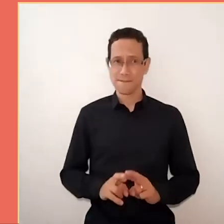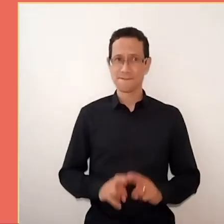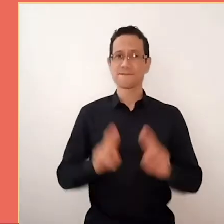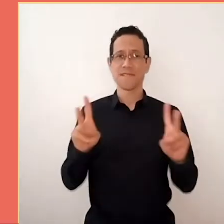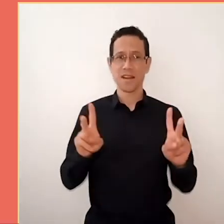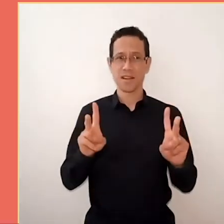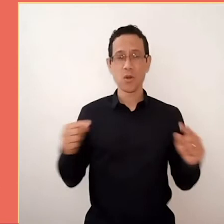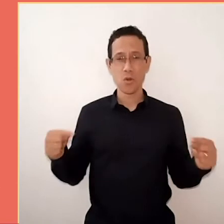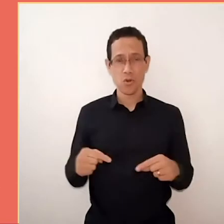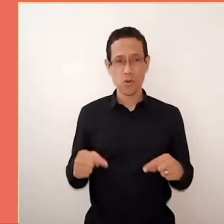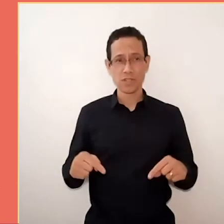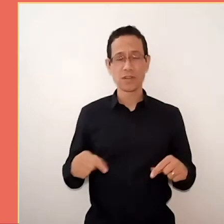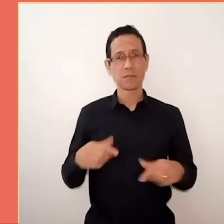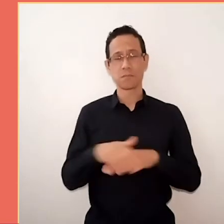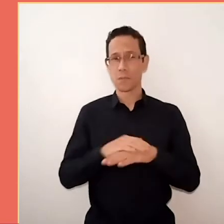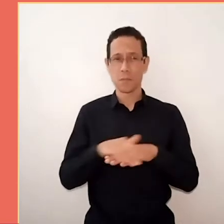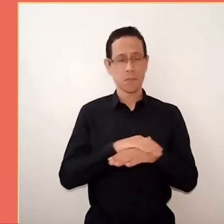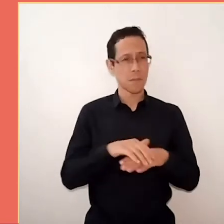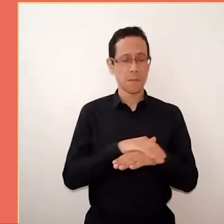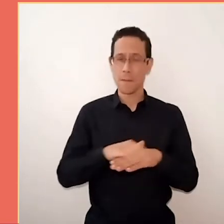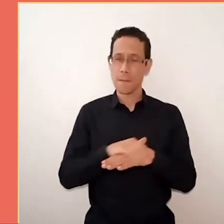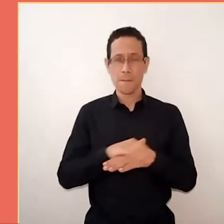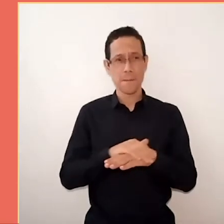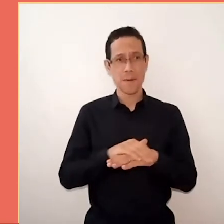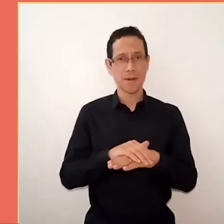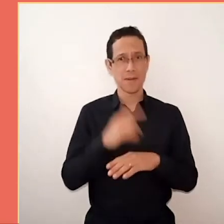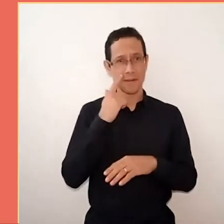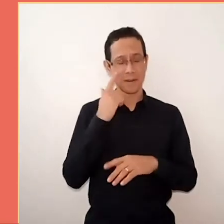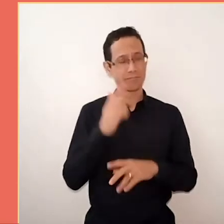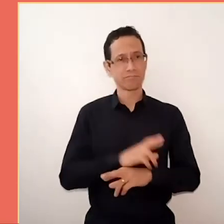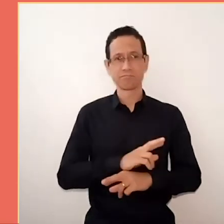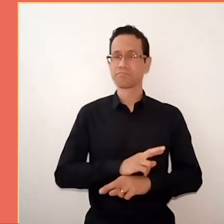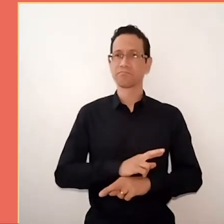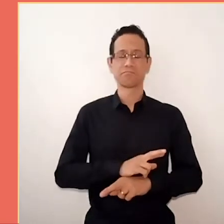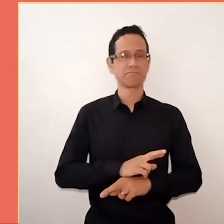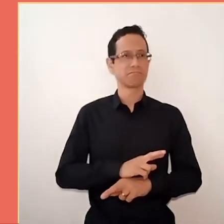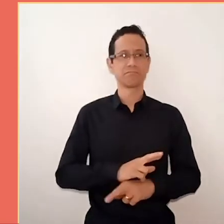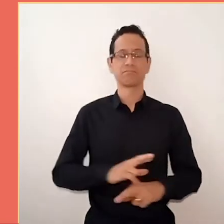durante todo esse seminário, não serve, de tão diferente que é. É o outro lado de uma outra moeda.